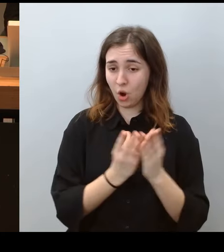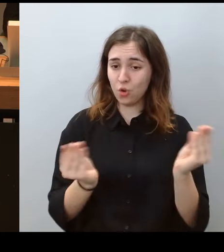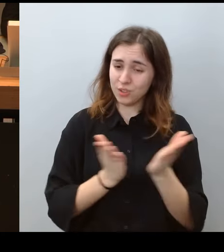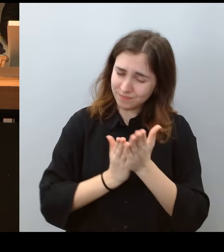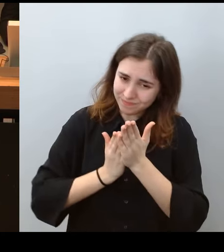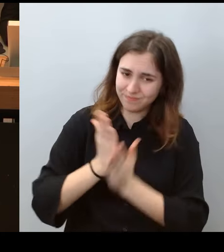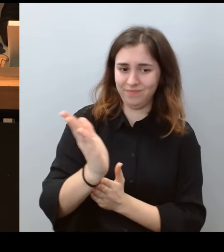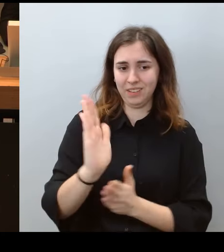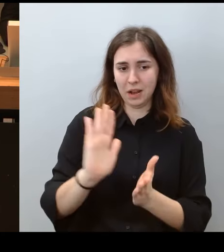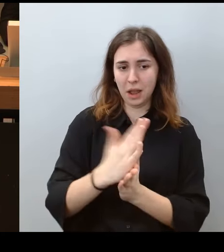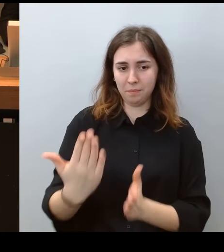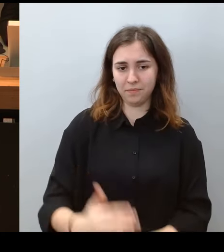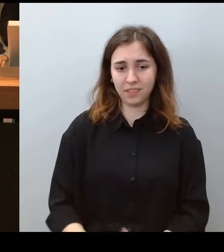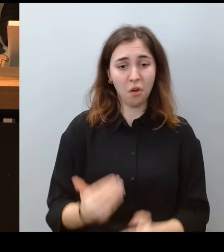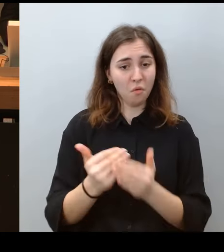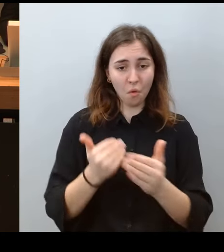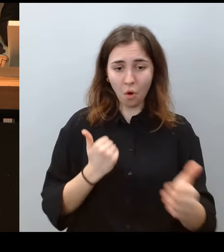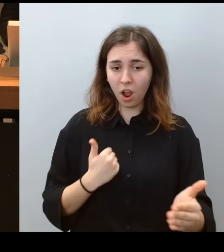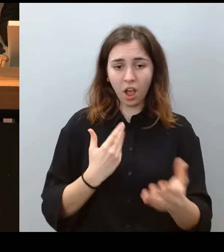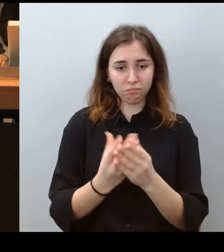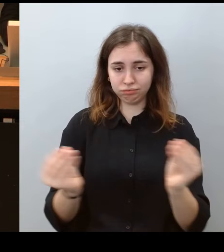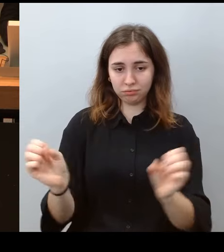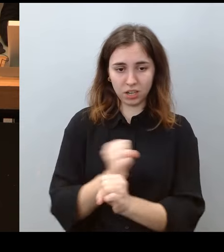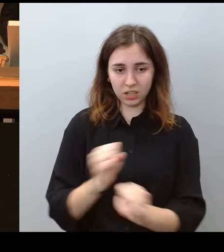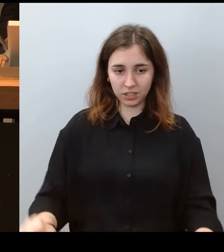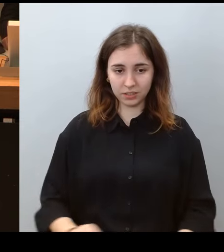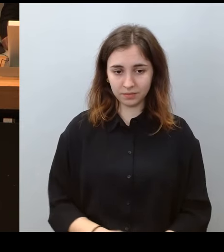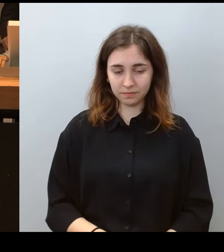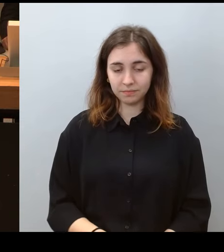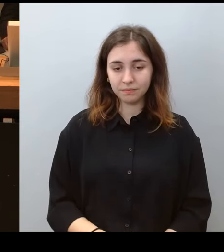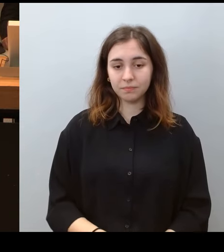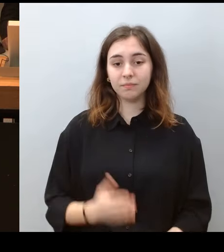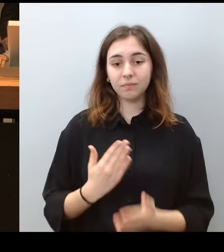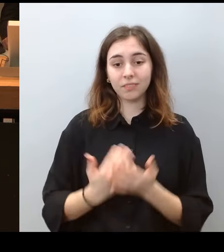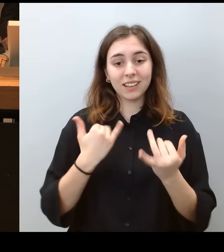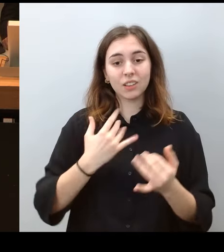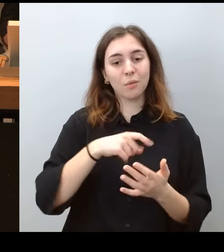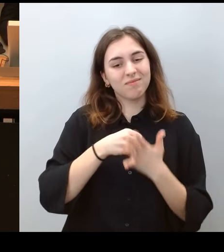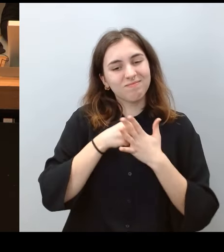Und ich möchte es auch hier ganz deutlich sagen, ich erwarte, dass die